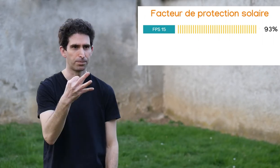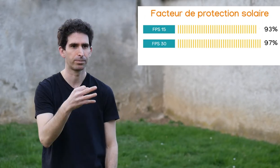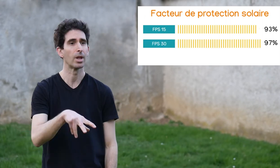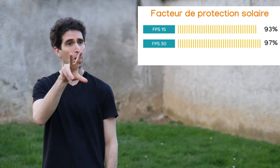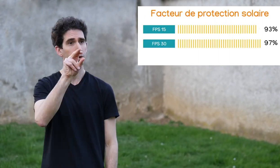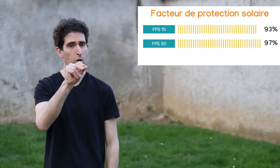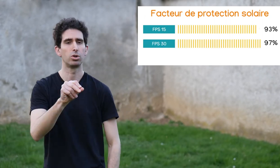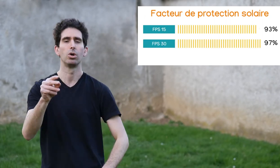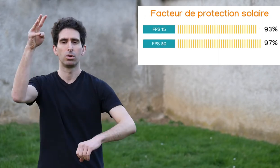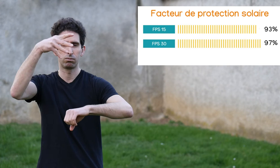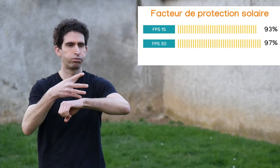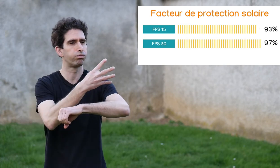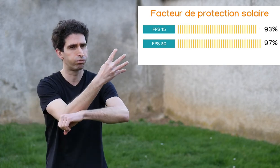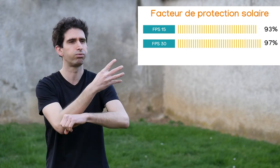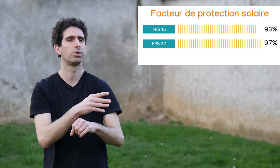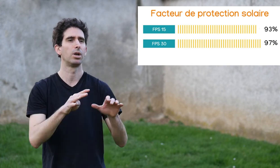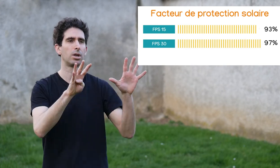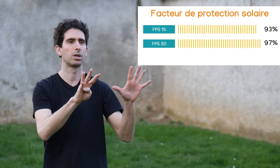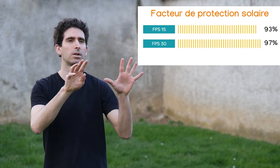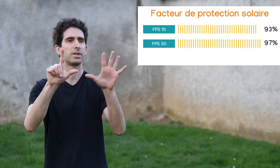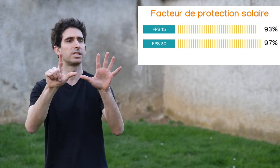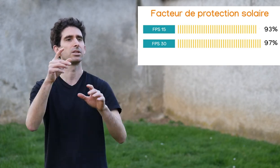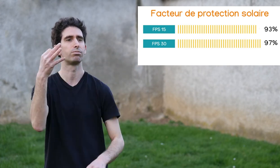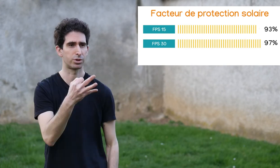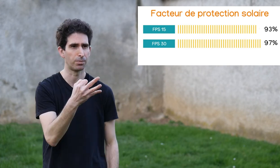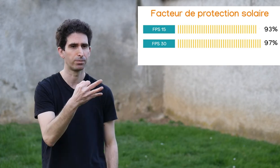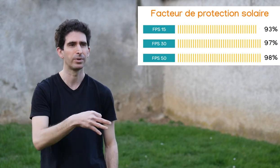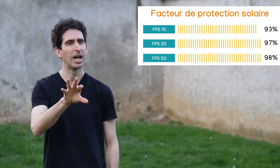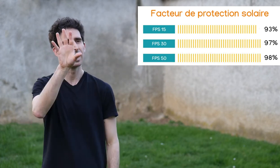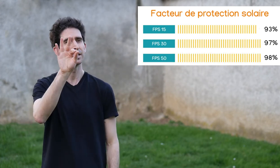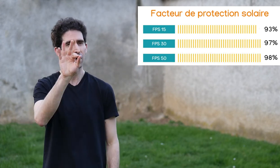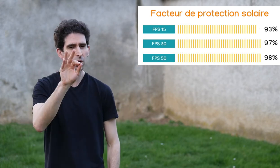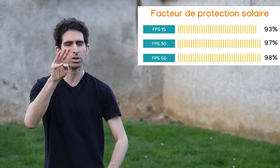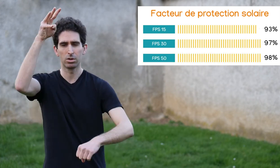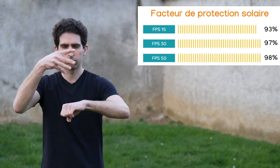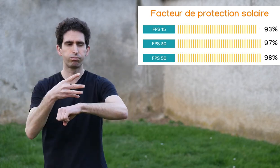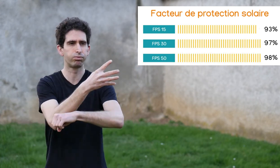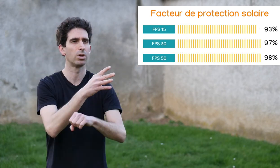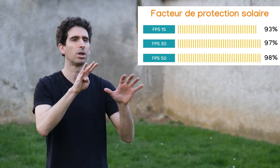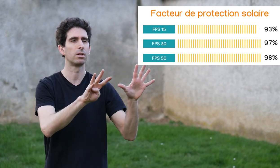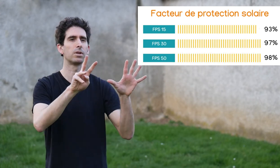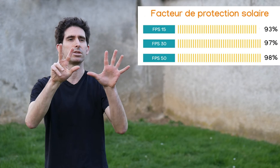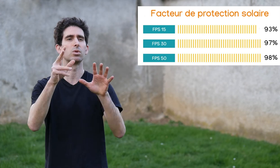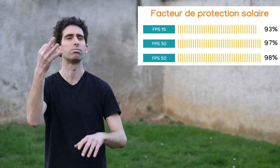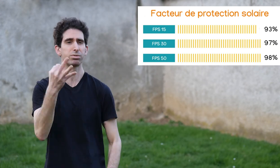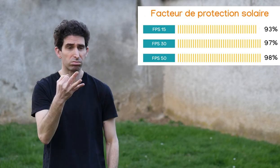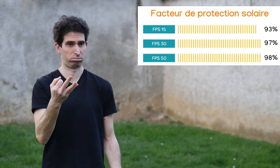A 30, 97% des ultraviolets sont bloqués. A 50, 98% des ultraviolets sont bloqués.